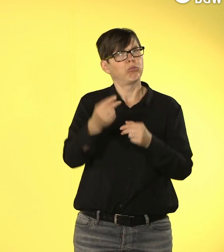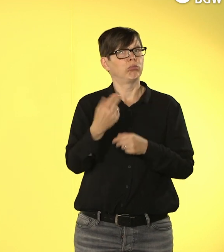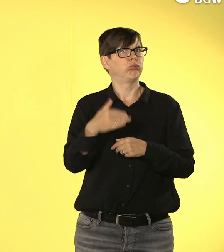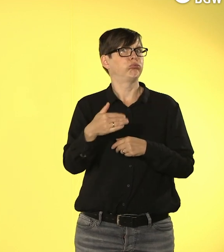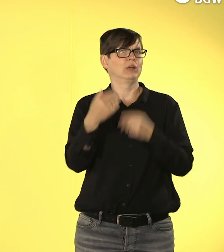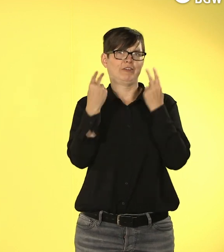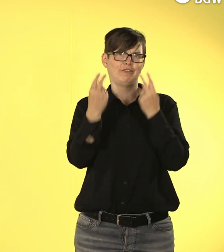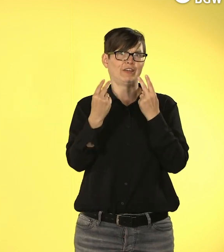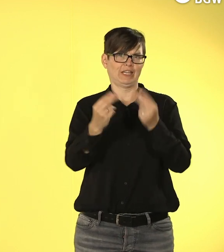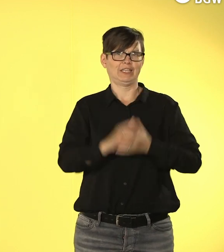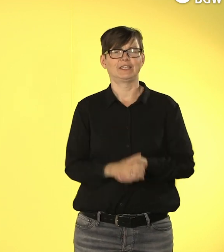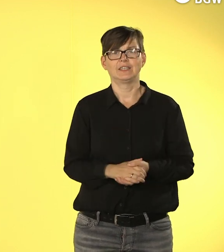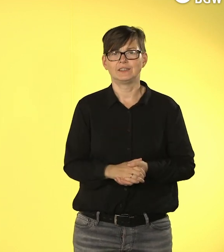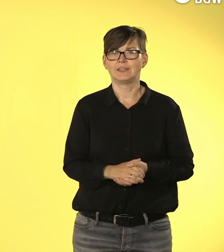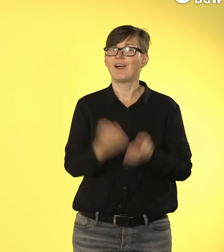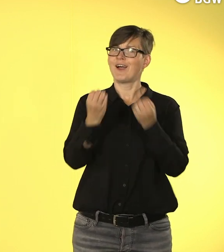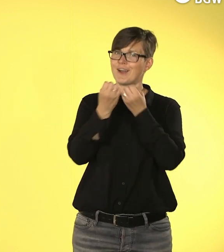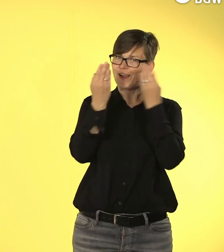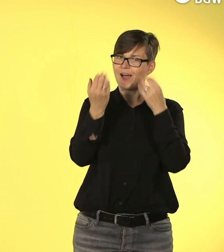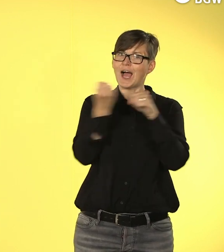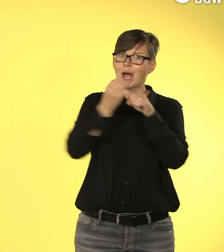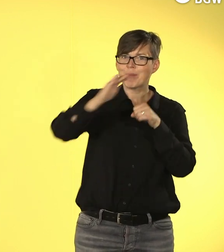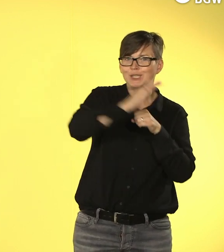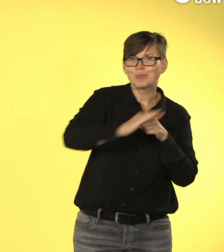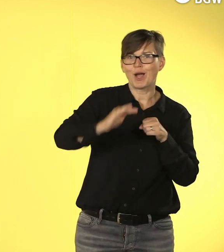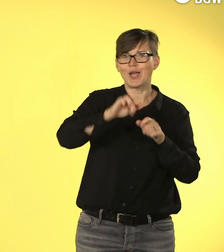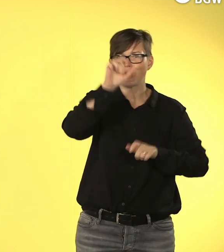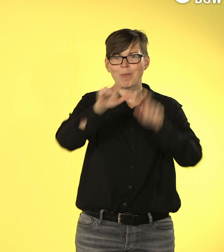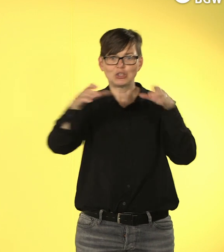Überall wo Menschen arbeiten, entstehen Konflikte.